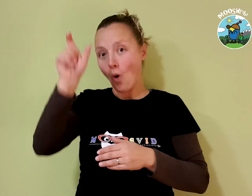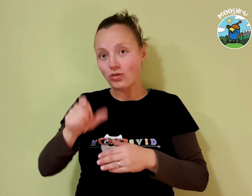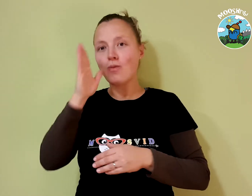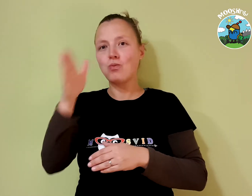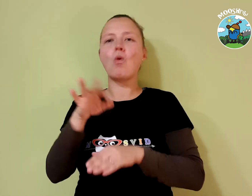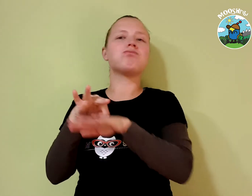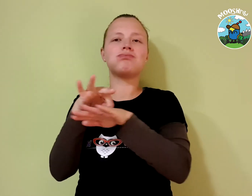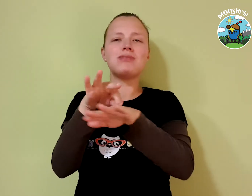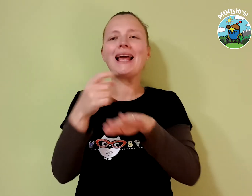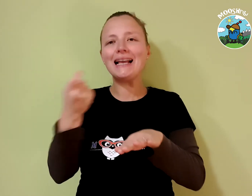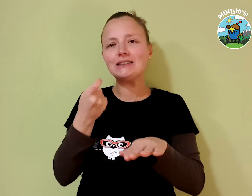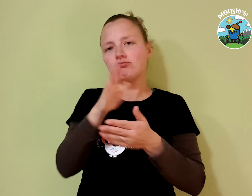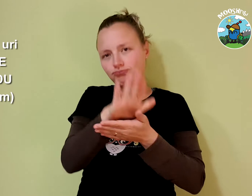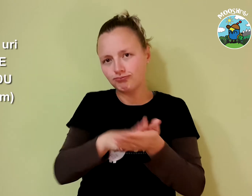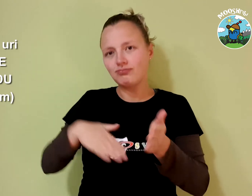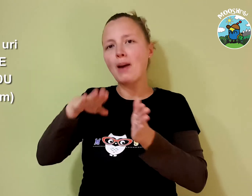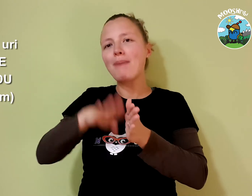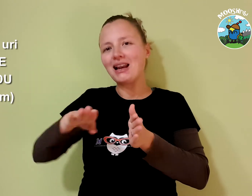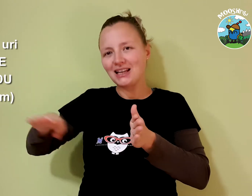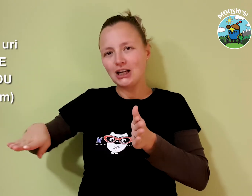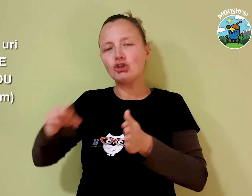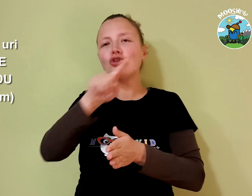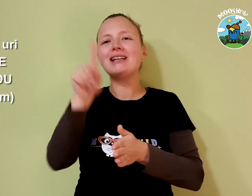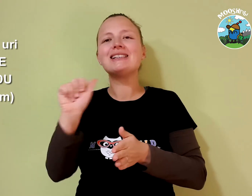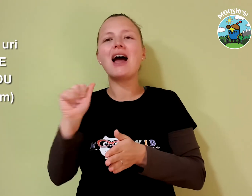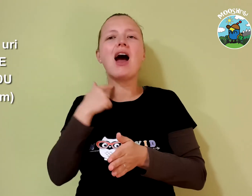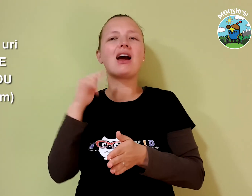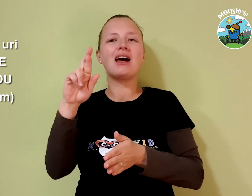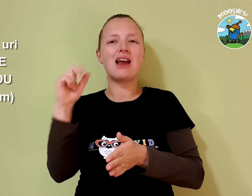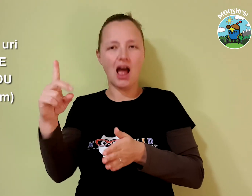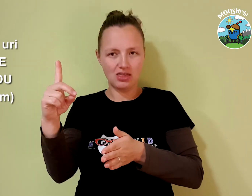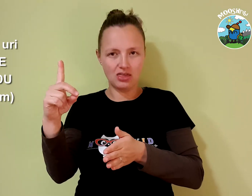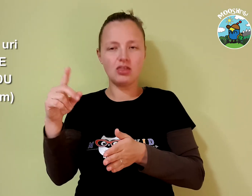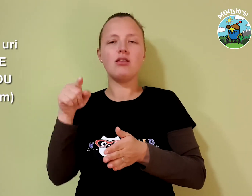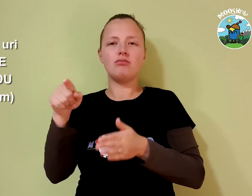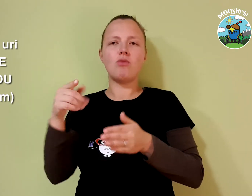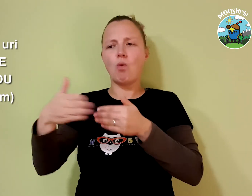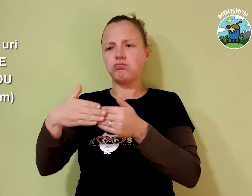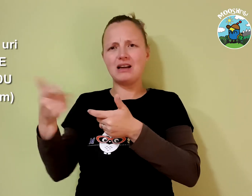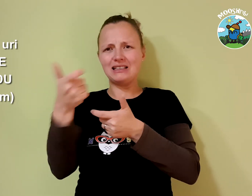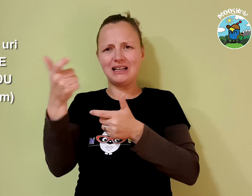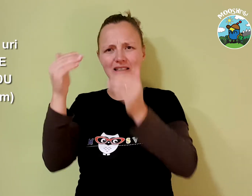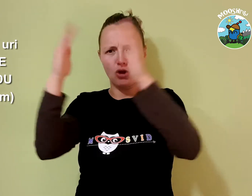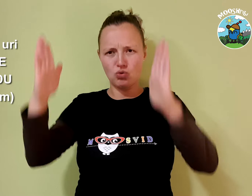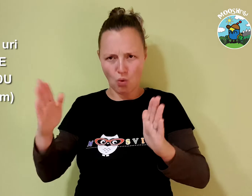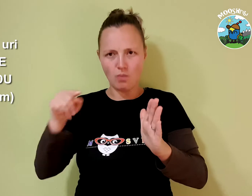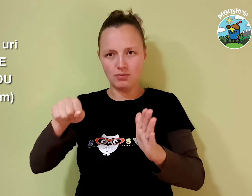On bo vse nas vodil od začetka zbora, to je pri parkirišču Zagrad izpred gasilskega doma.